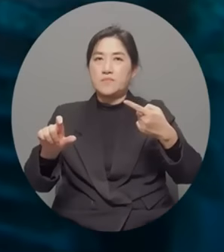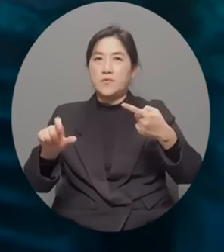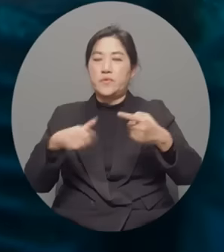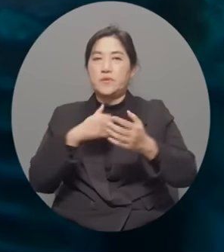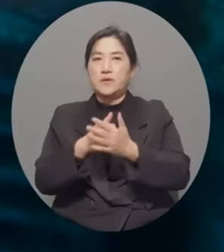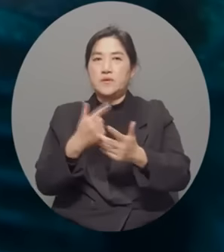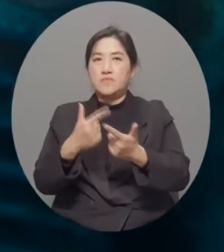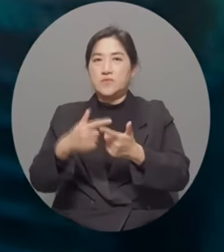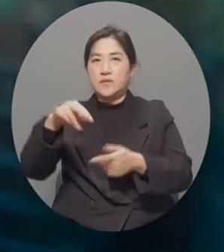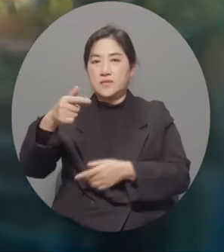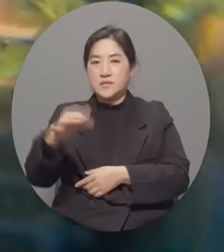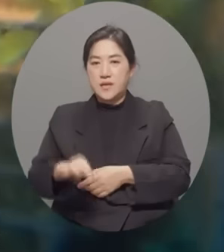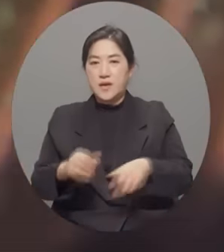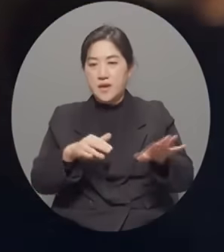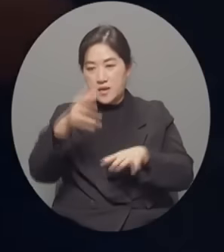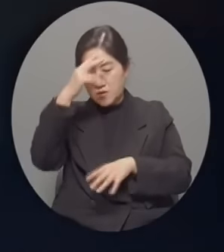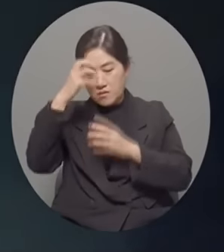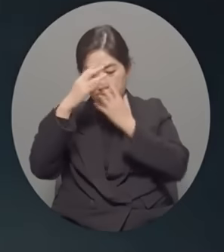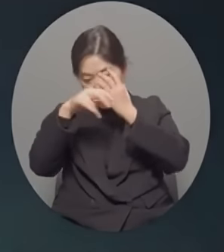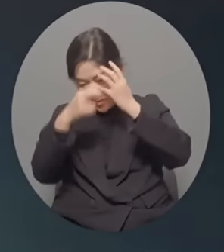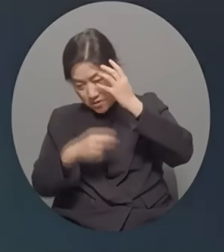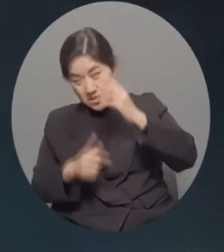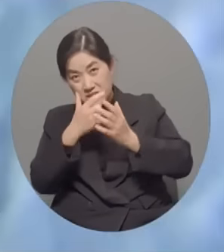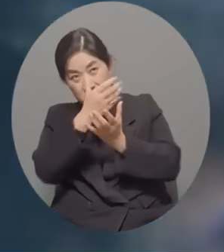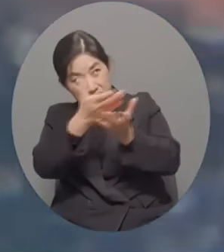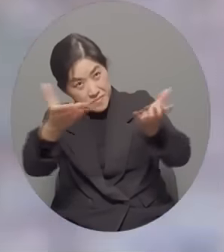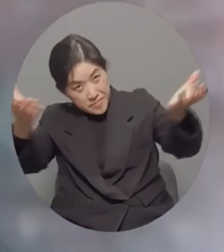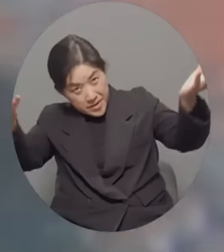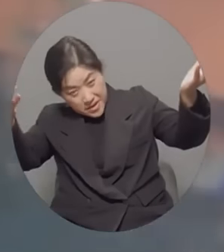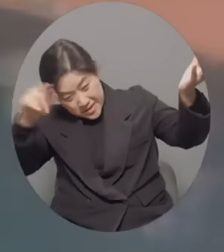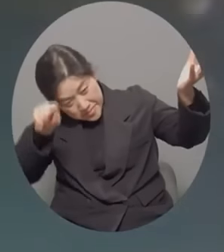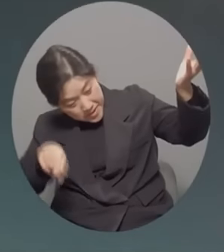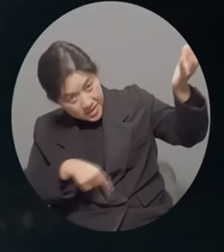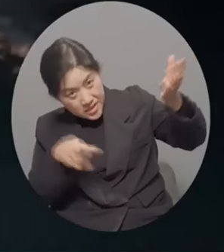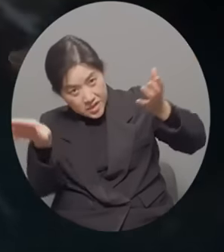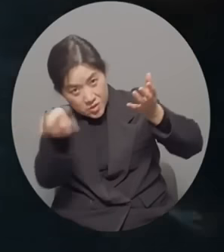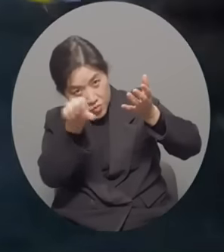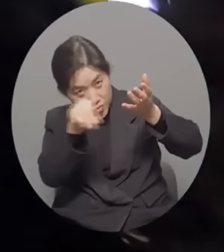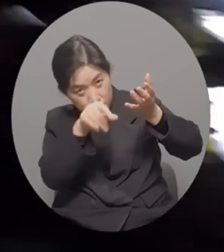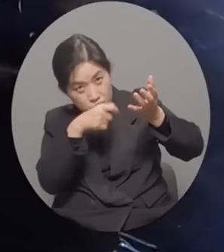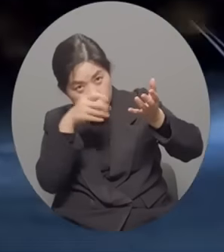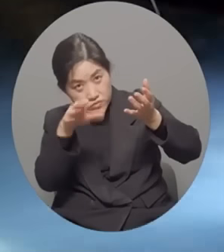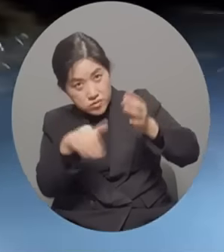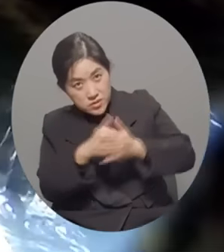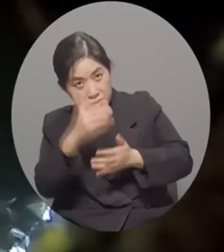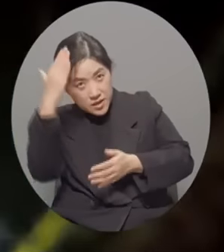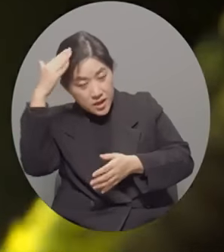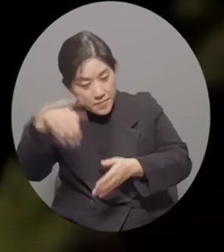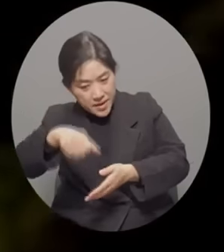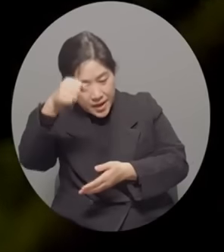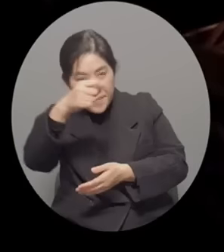(기자) 지난달 15일 부산신항. 해경 잠수 요원들이 대형 컨테이너선바닥의 해수 흡입구 안에서 검은 가방